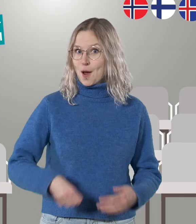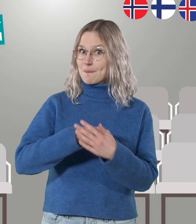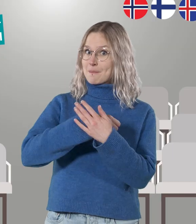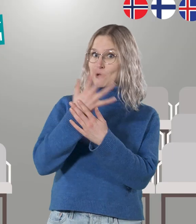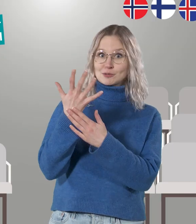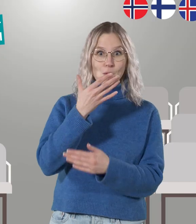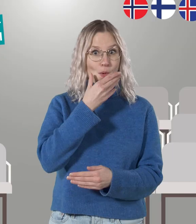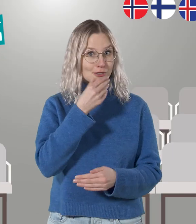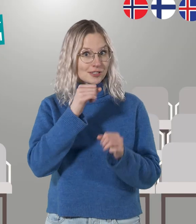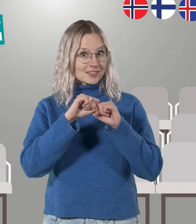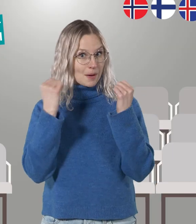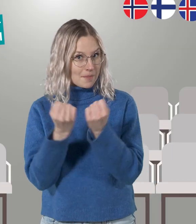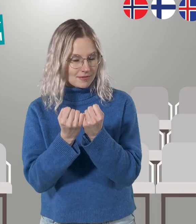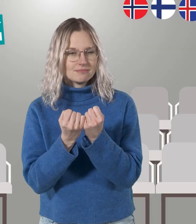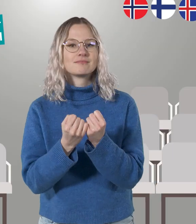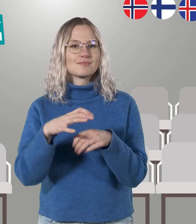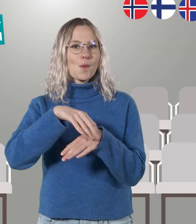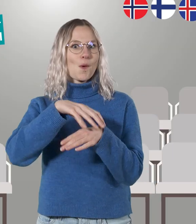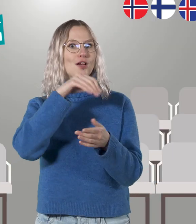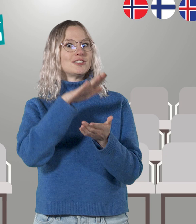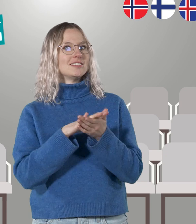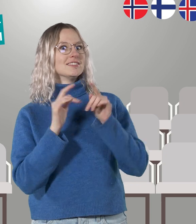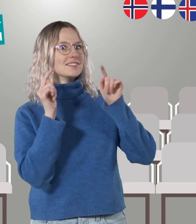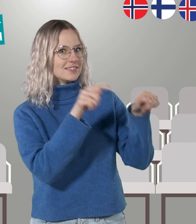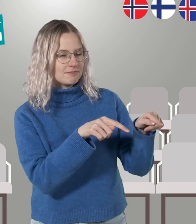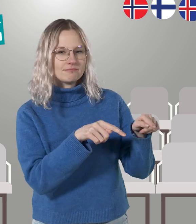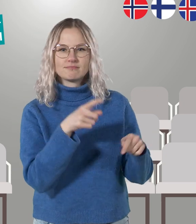Ruotsissa järjestettävässä Pohjoismaisessa nuorisoseminaarissa -